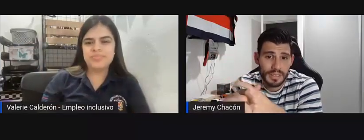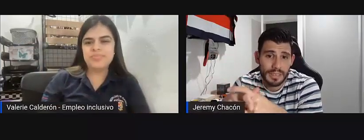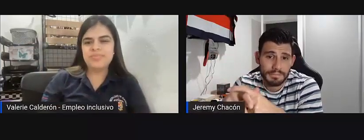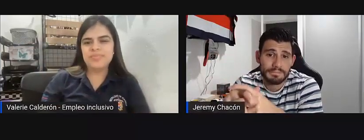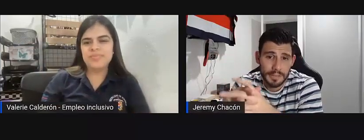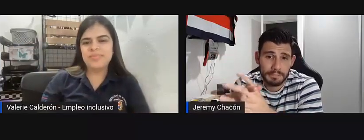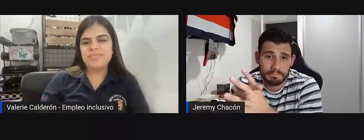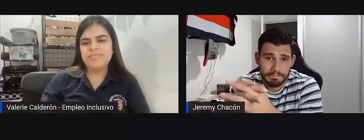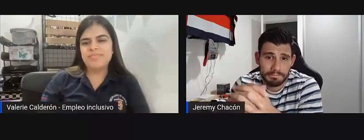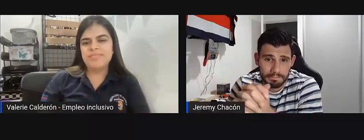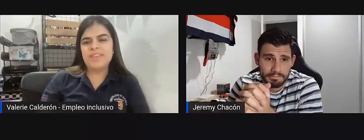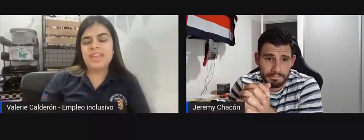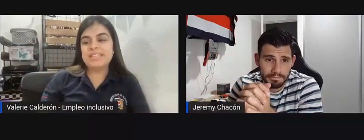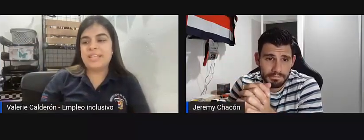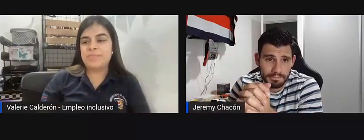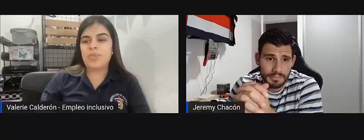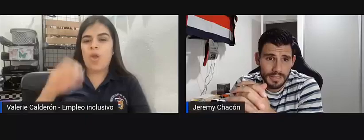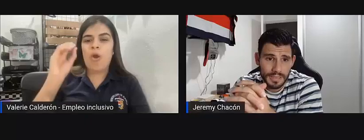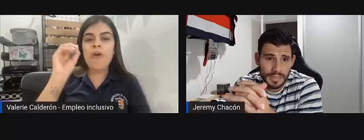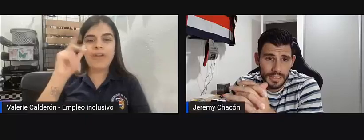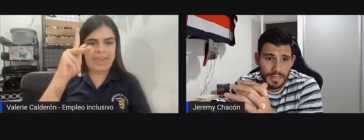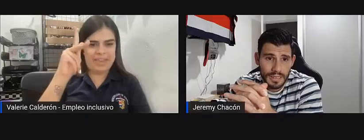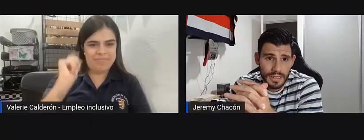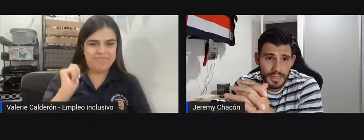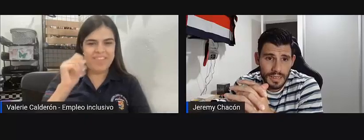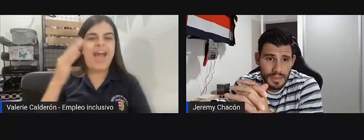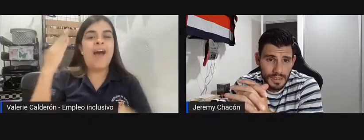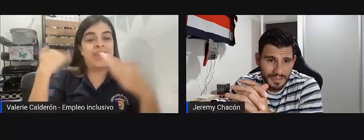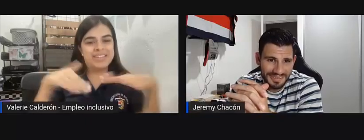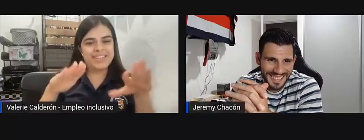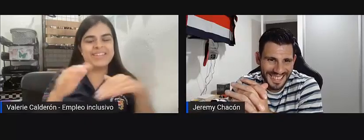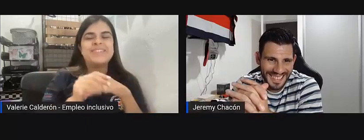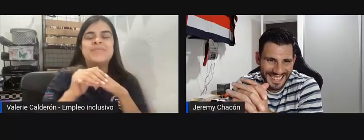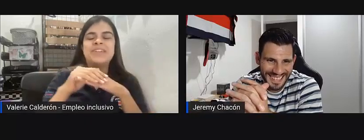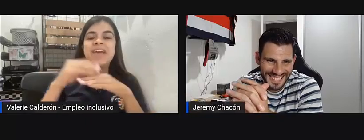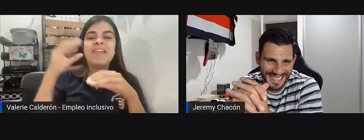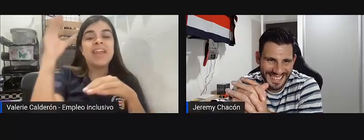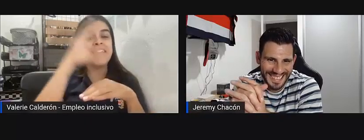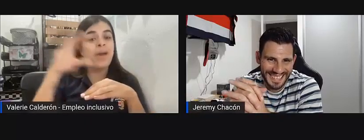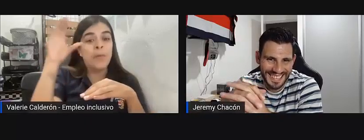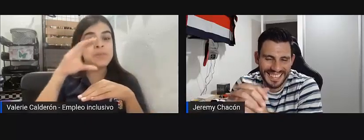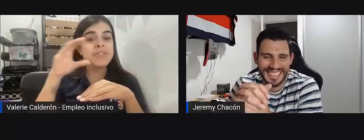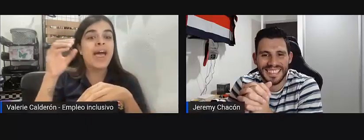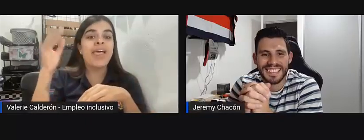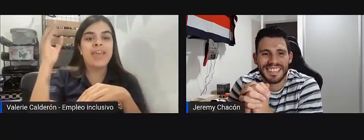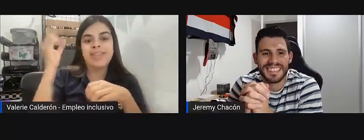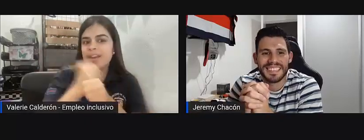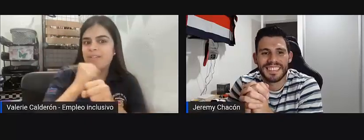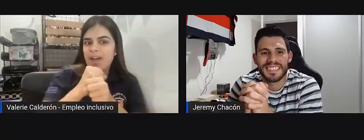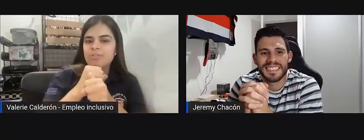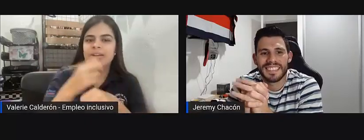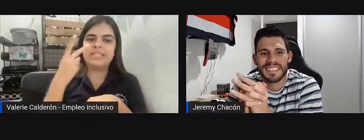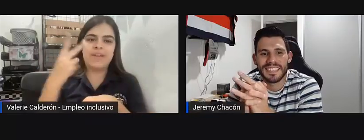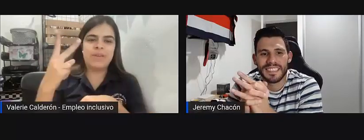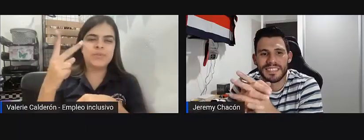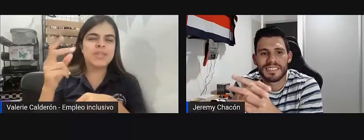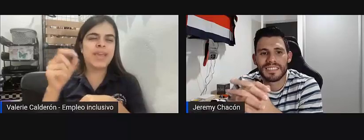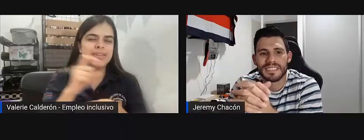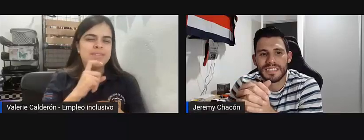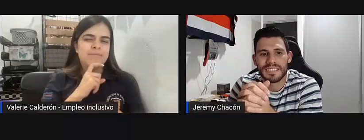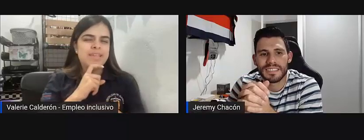sí okay Ahora sí después de hablar de la búsqueda de trabajo que ya vimos que es